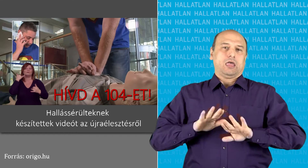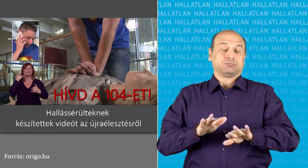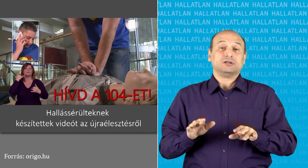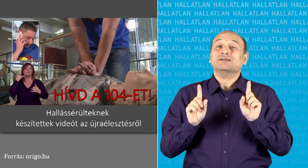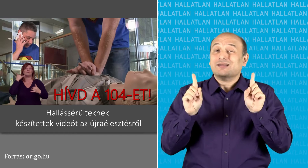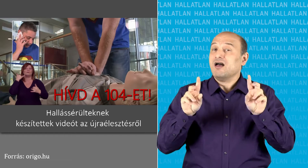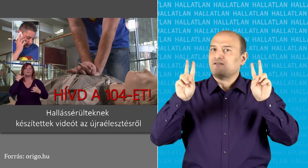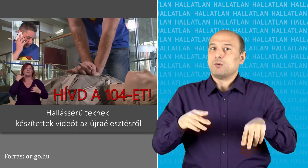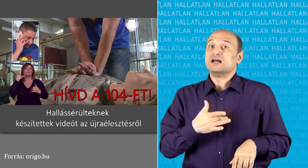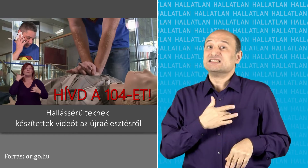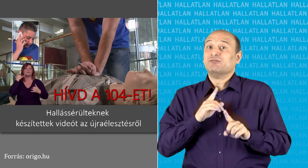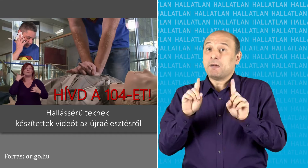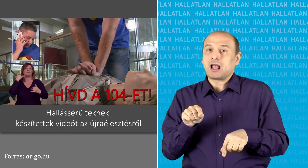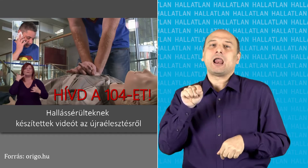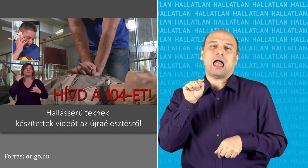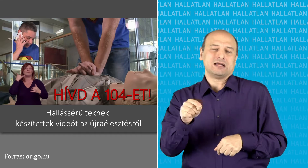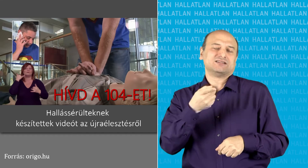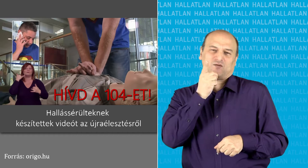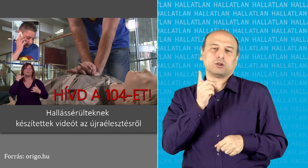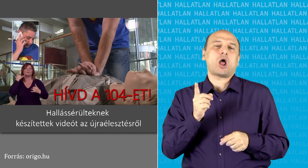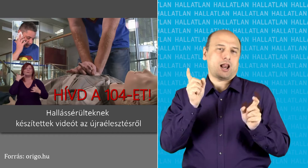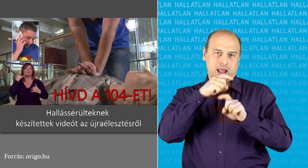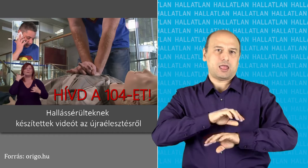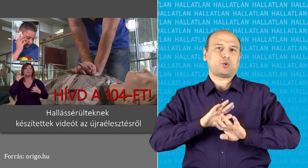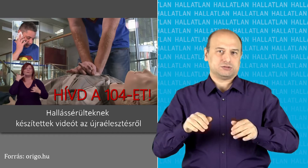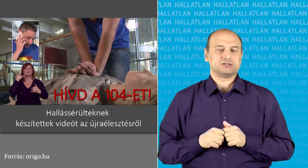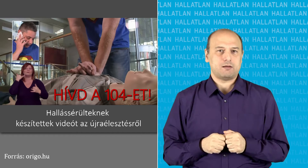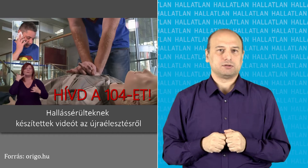pedig annál nagyobb baj nem lehet, mint hogy valakinek leáll a szíve.